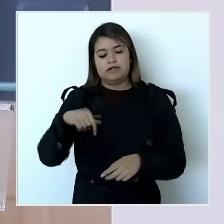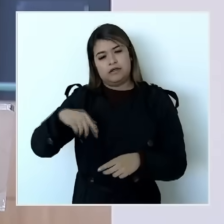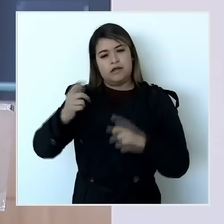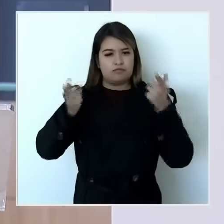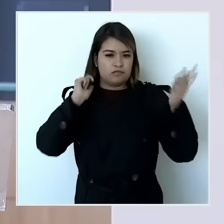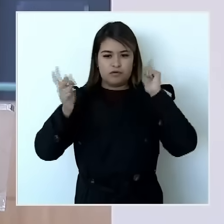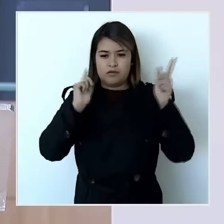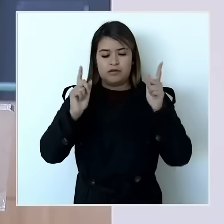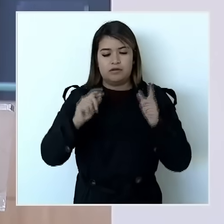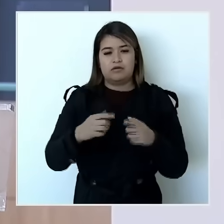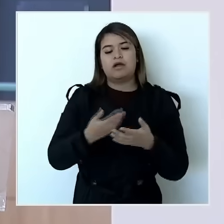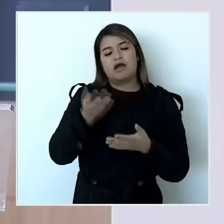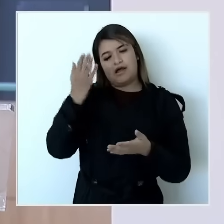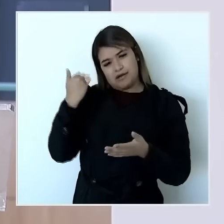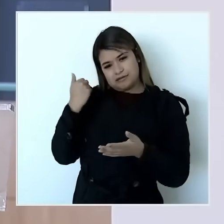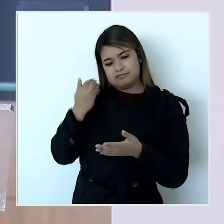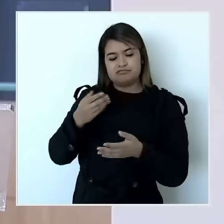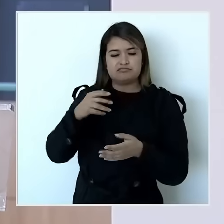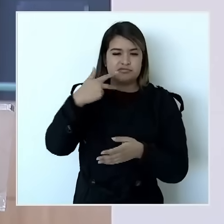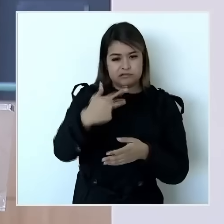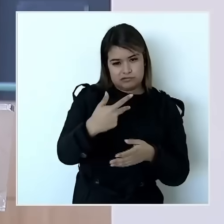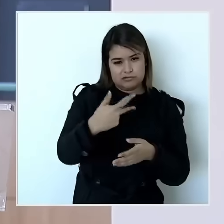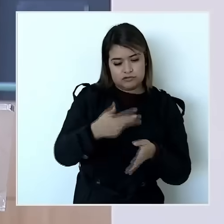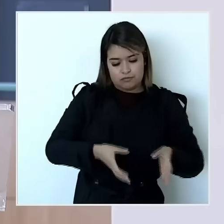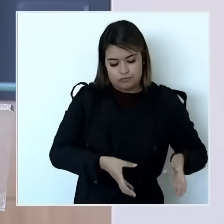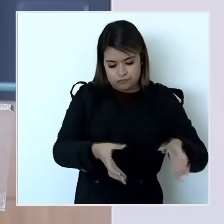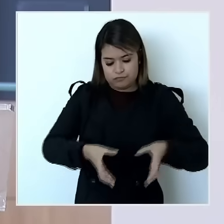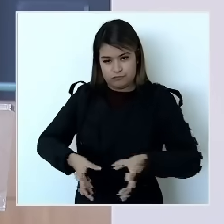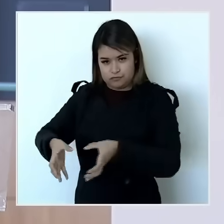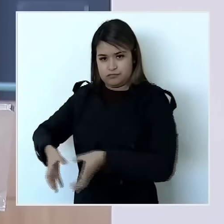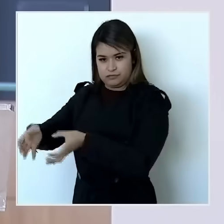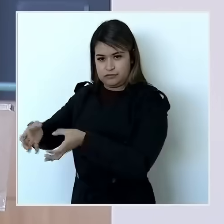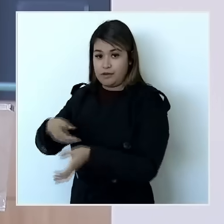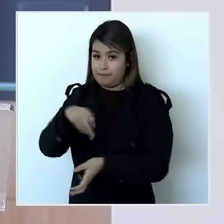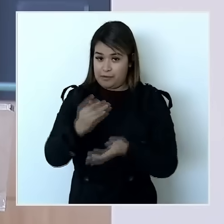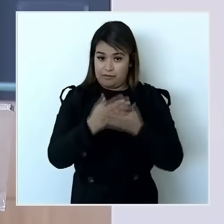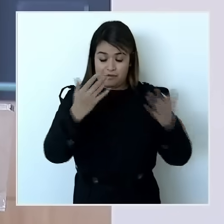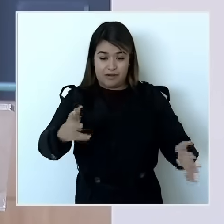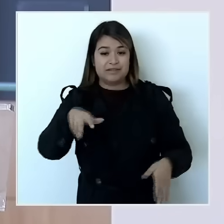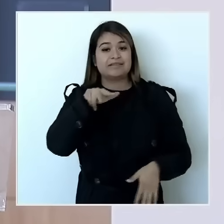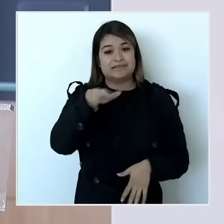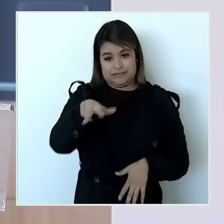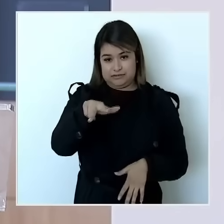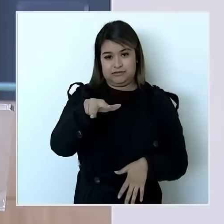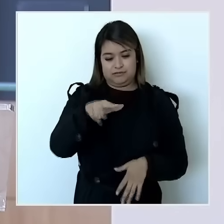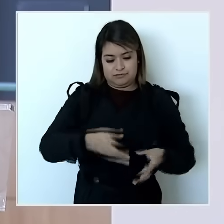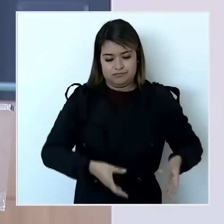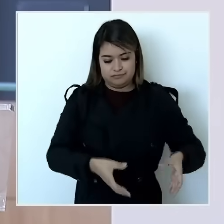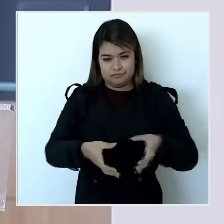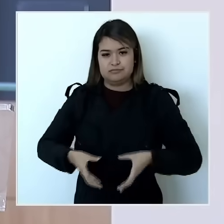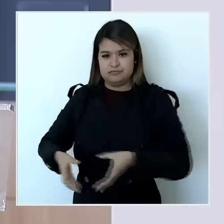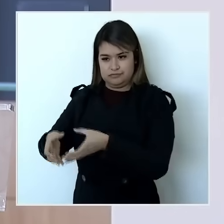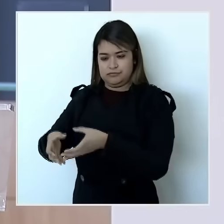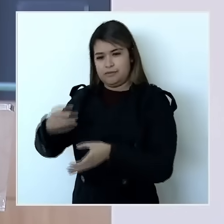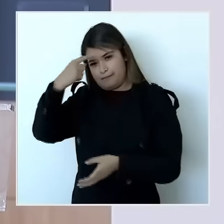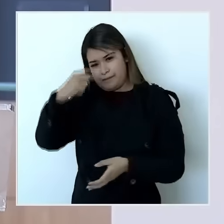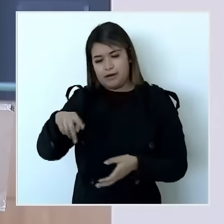pasar de 8 a 18 carriles destinados al tránsito de carga, reafirmando su condición como el principal